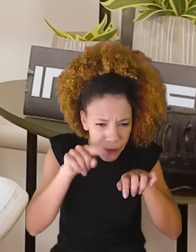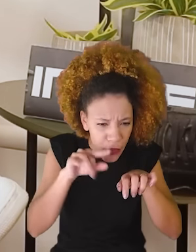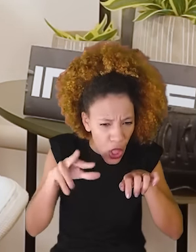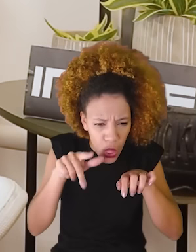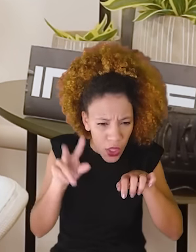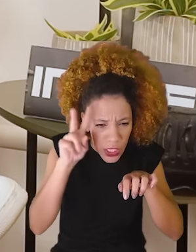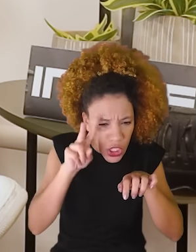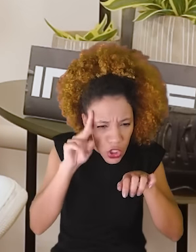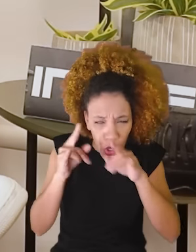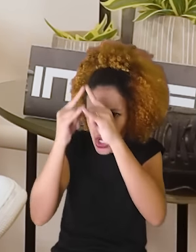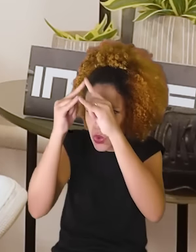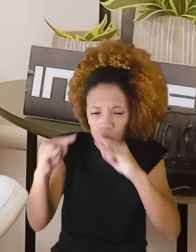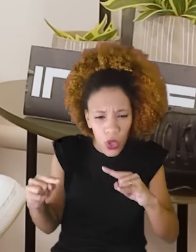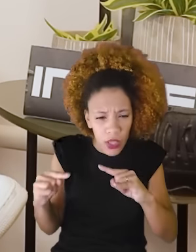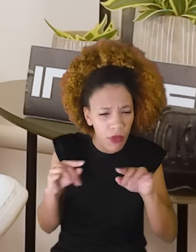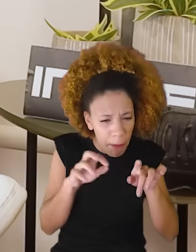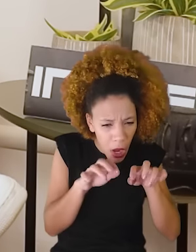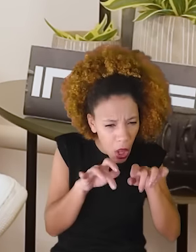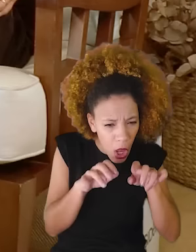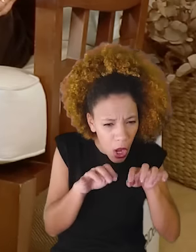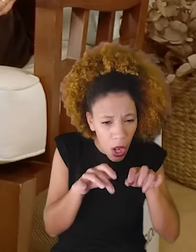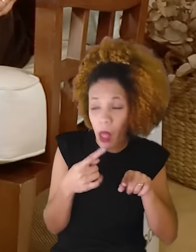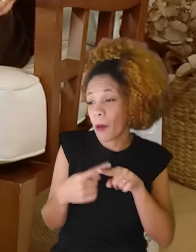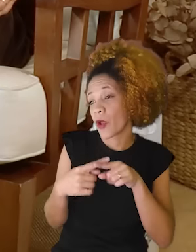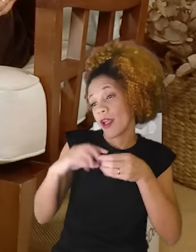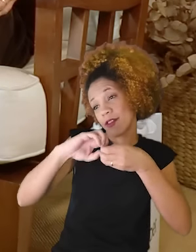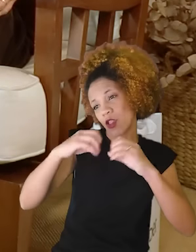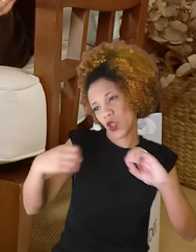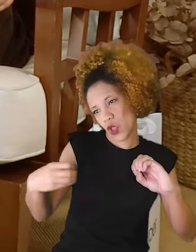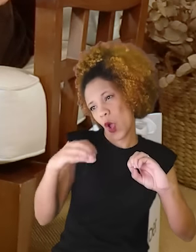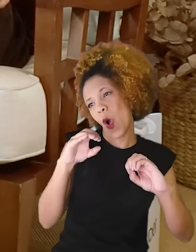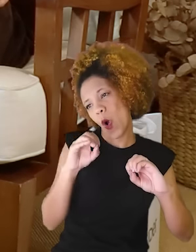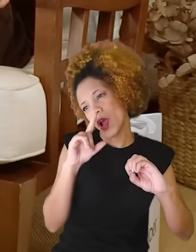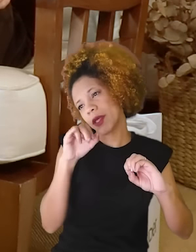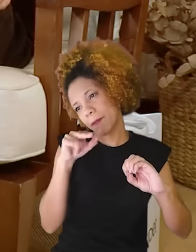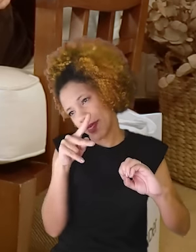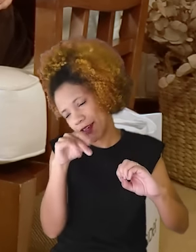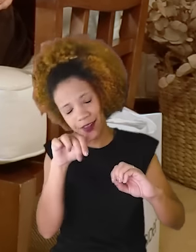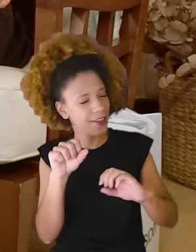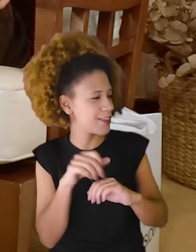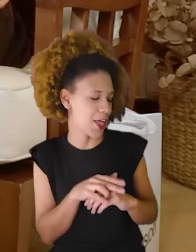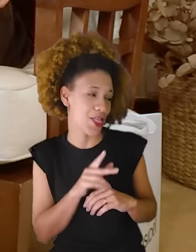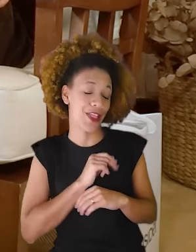Torre eel tudo que já aconteceu na torre eel por por causa das Olimpíadas ele quer [ __ ] isso aqui